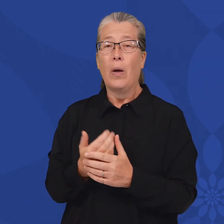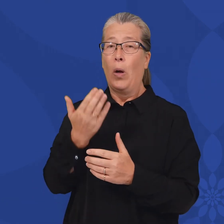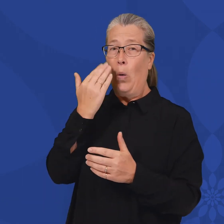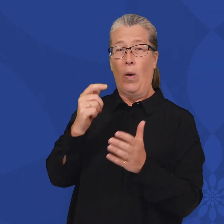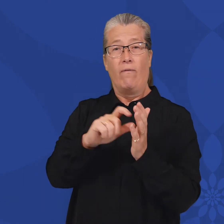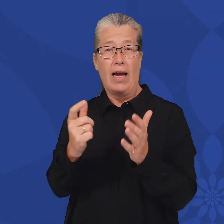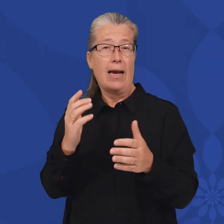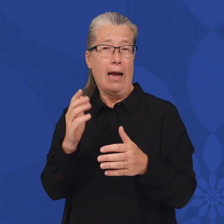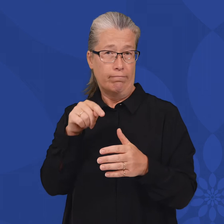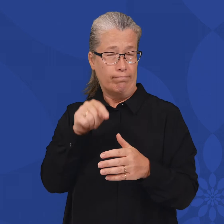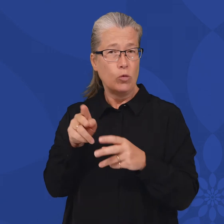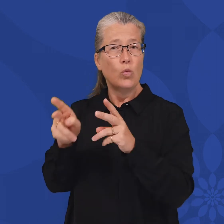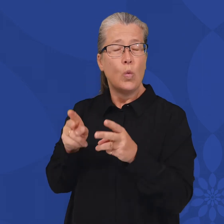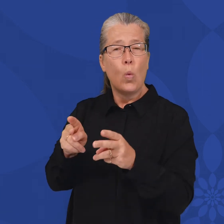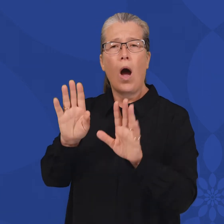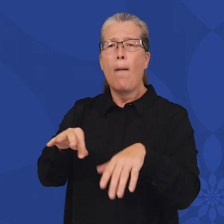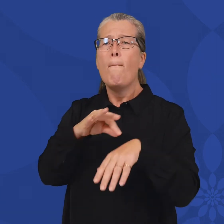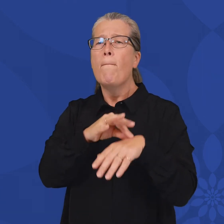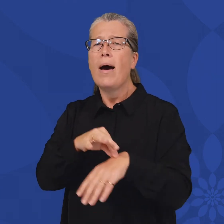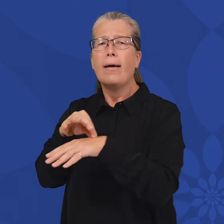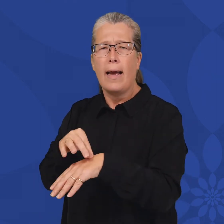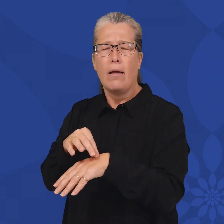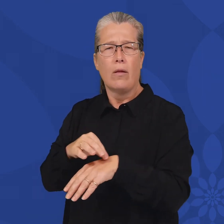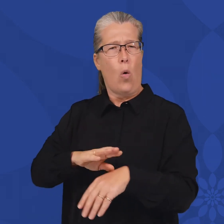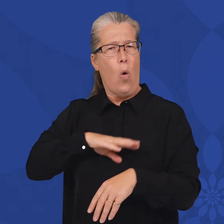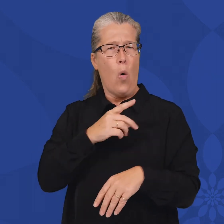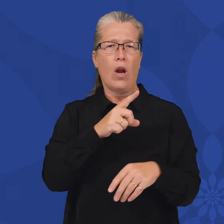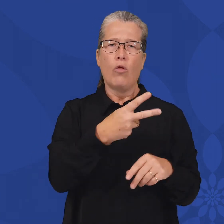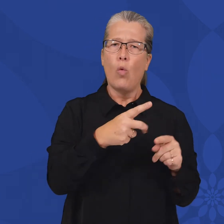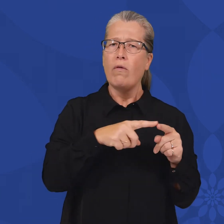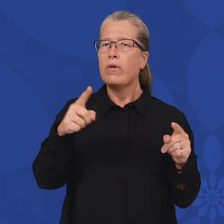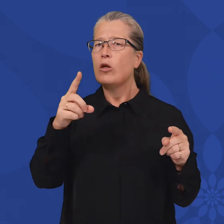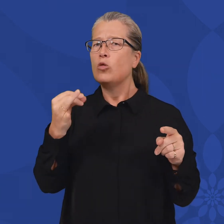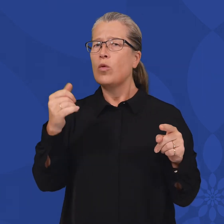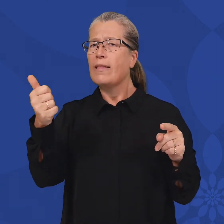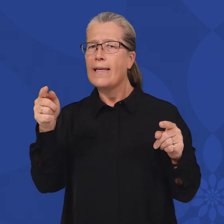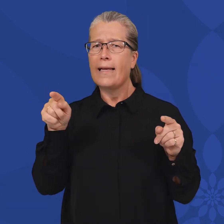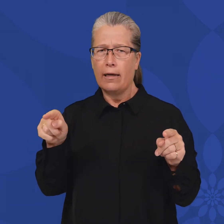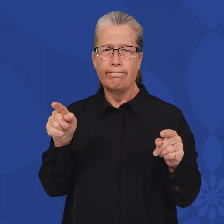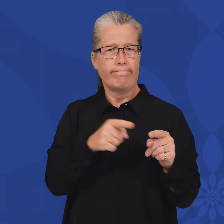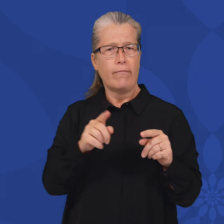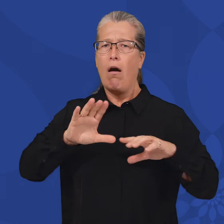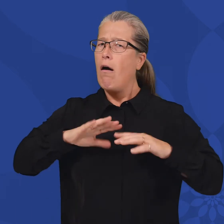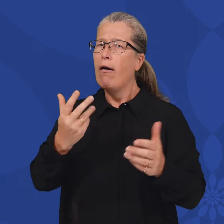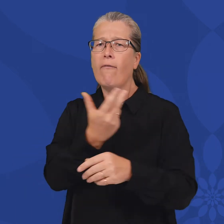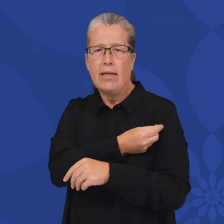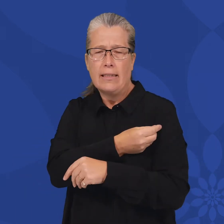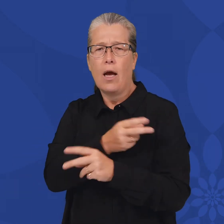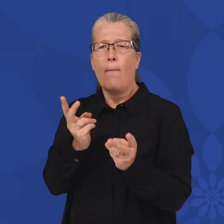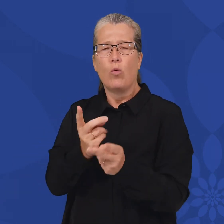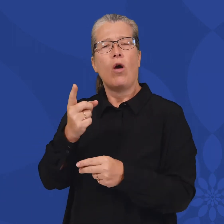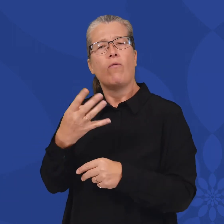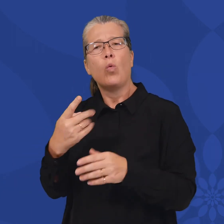Under den senaste veckan har personer i åldrarna 12−79 år som inte är vaccinerade tagits in -